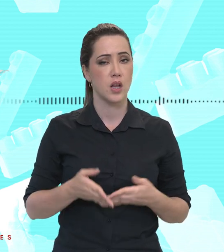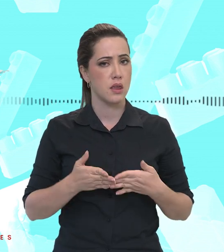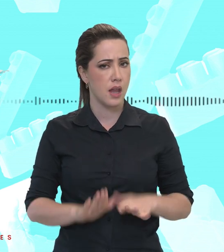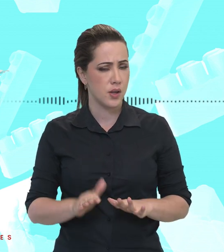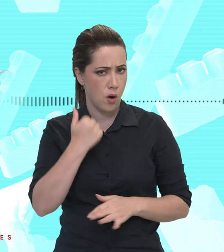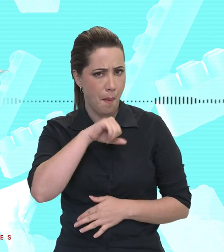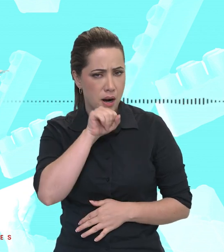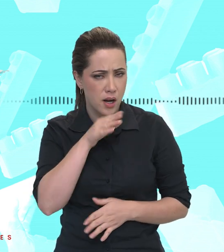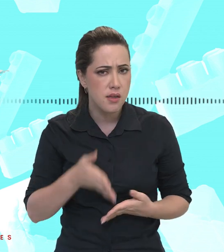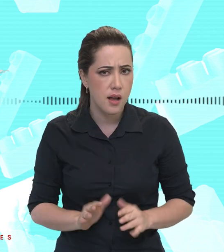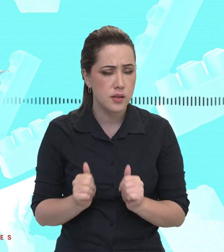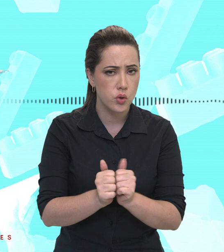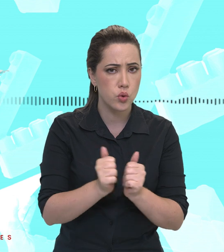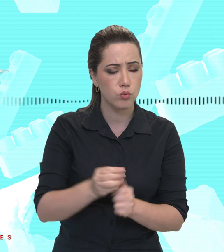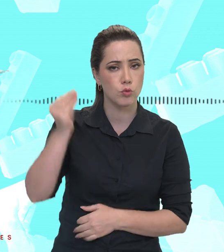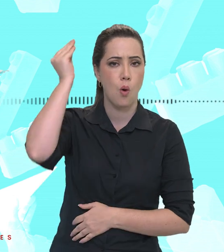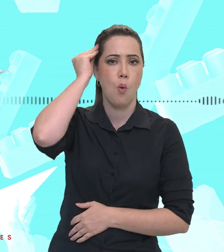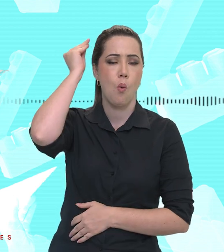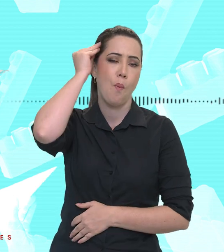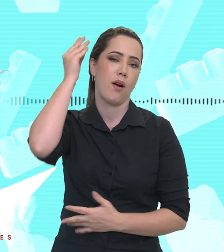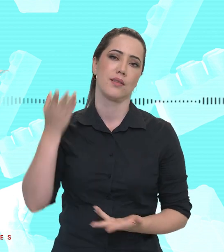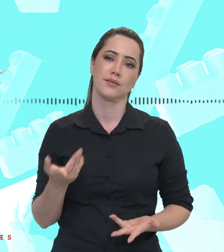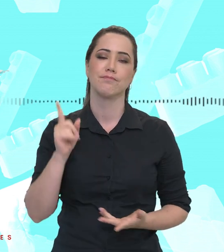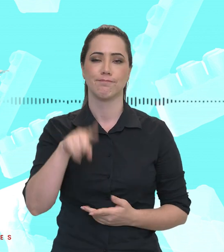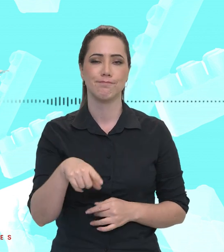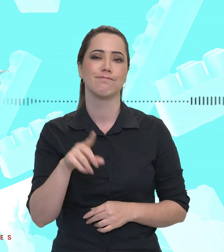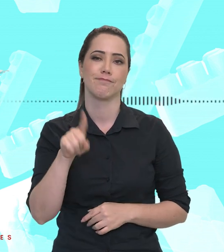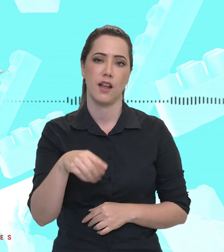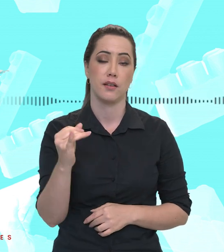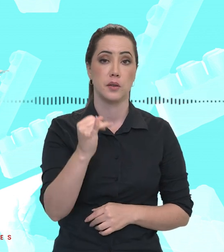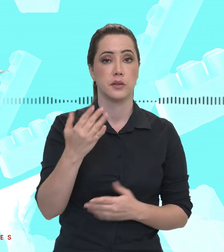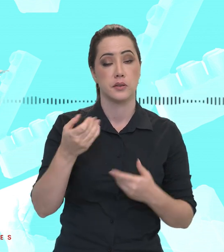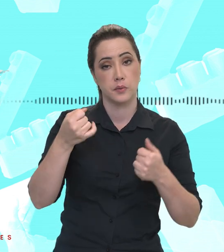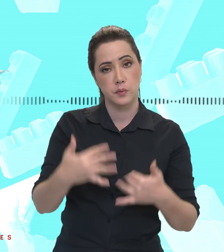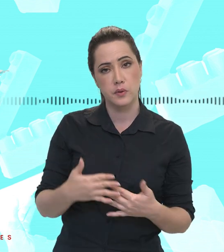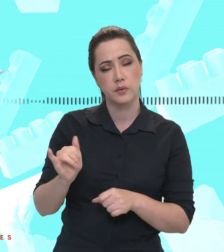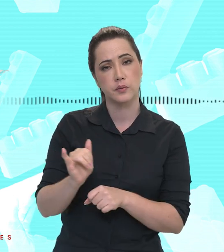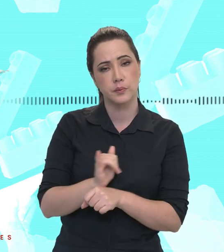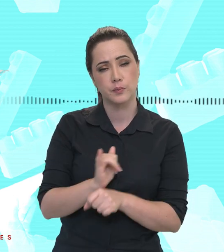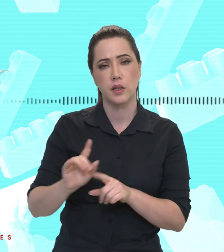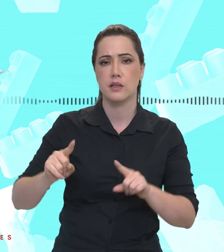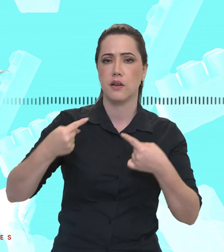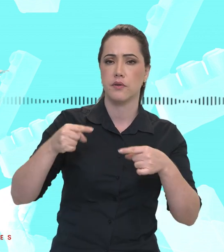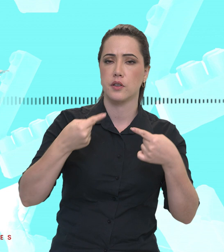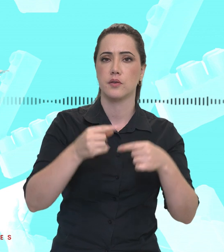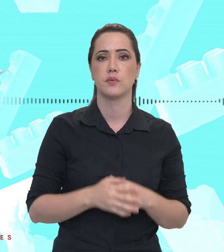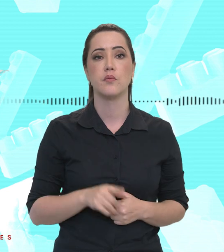[Patrícia] Nasce uma mãe, nasce uma culpada, né? 0:20:08.440,1193:02:47.295 Pós-créditos [Alana] Aí vem isso, a culpa, e isso eu tenho tratado muito em terapia, porque é desafiador, extremamente desafiador.